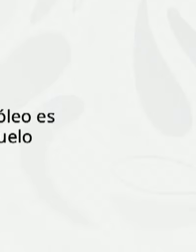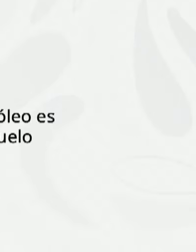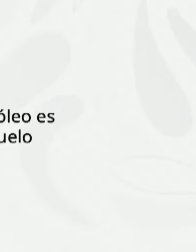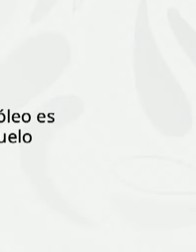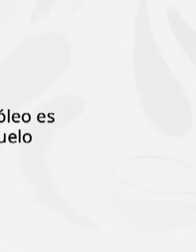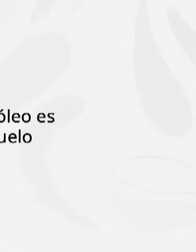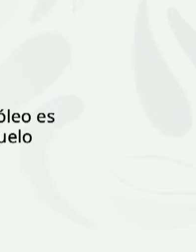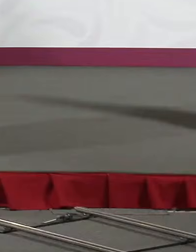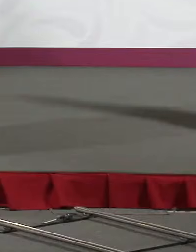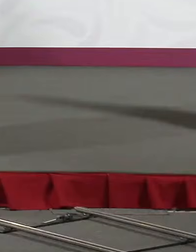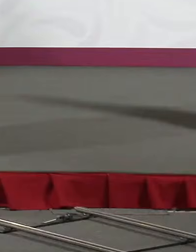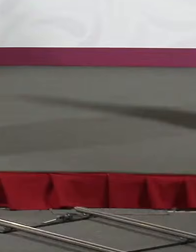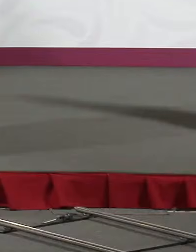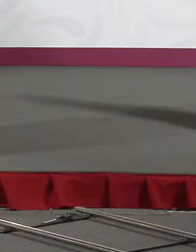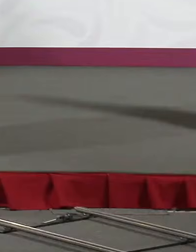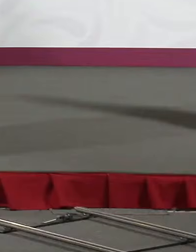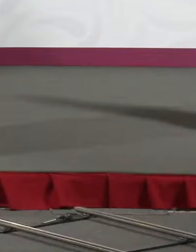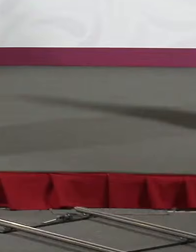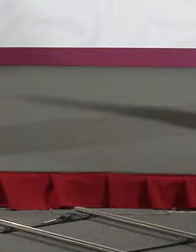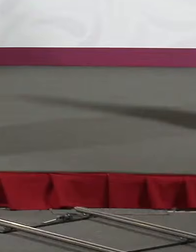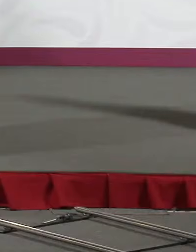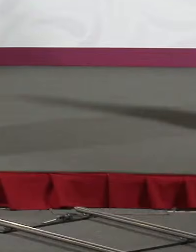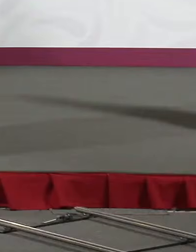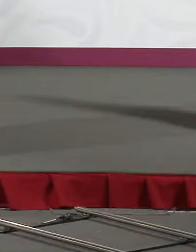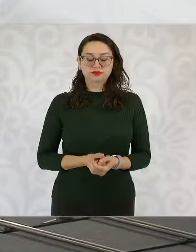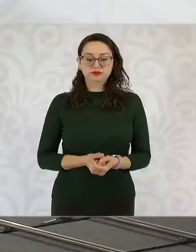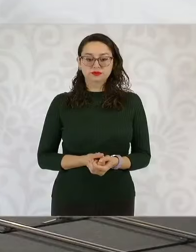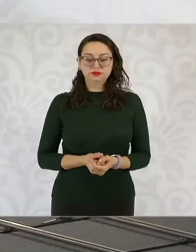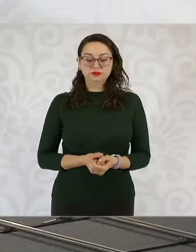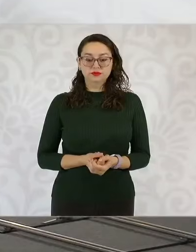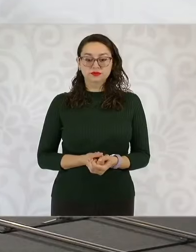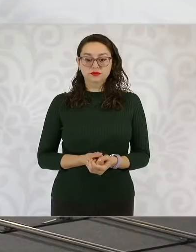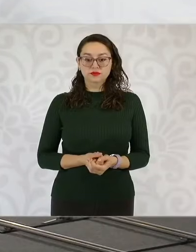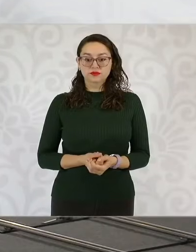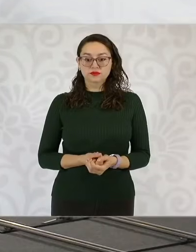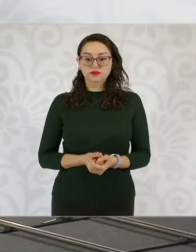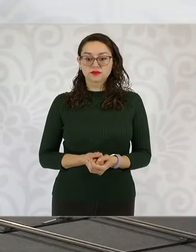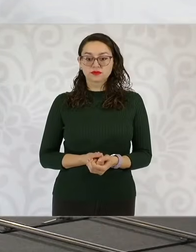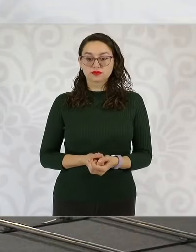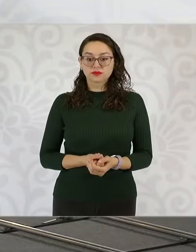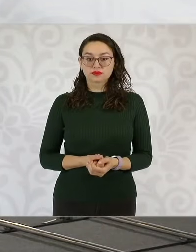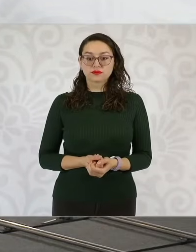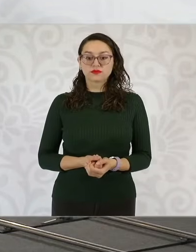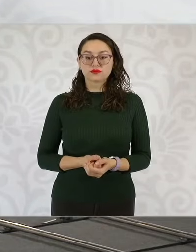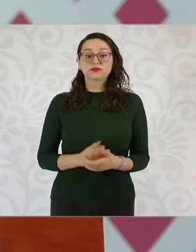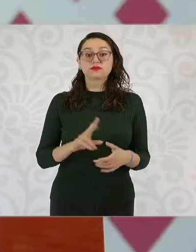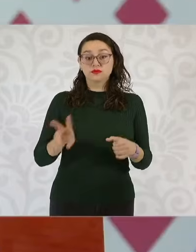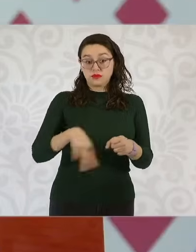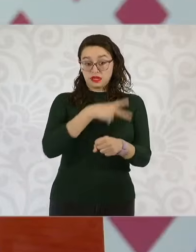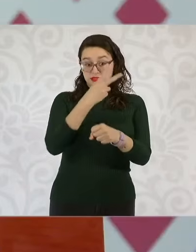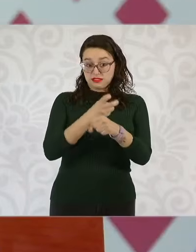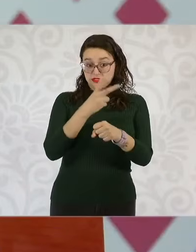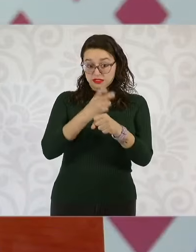en el subsuelo listos para la fase de producción en el segundo eje estratégico que es la producción